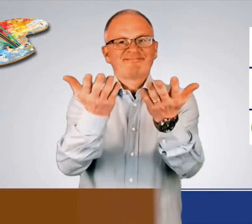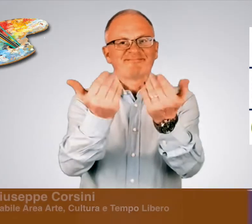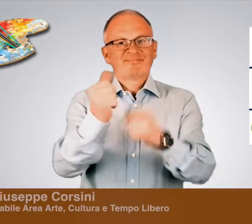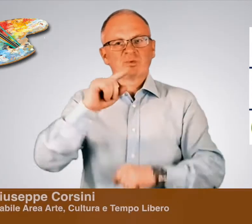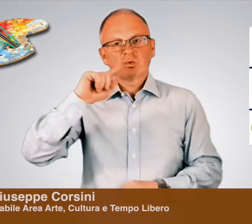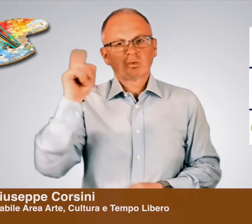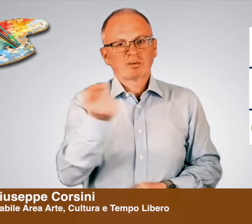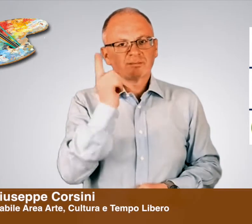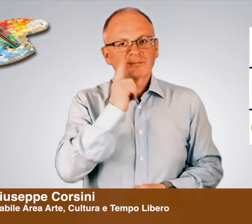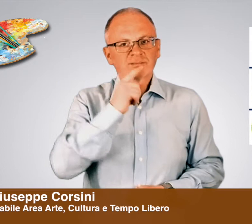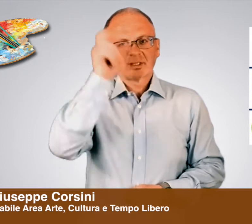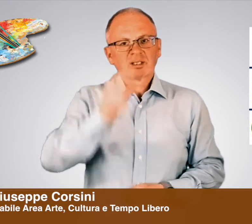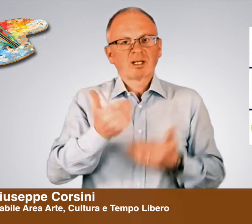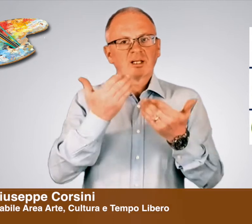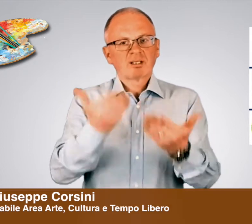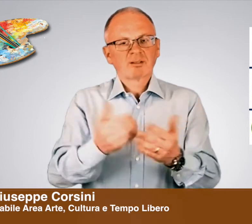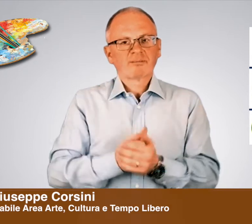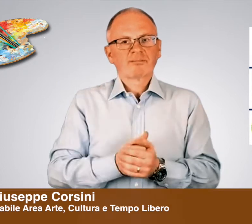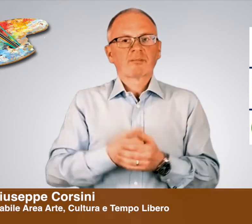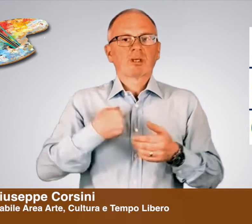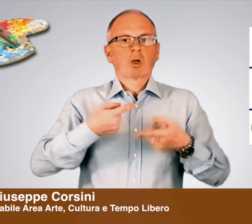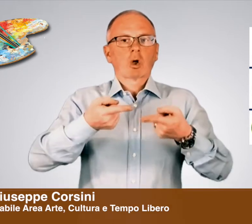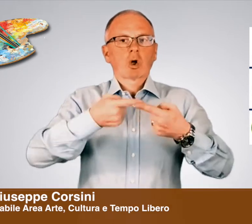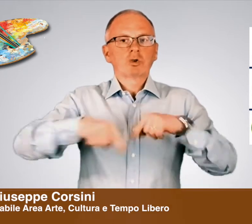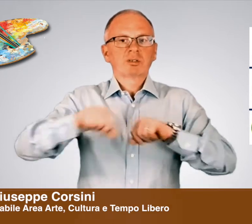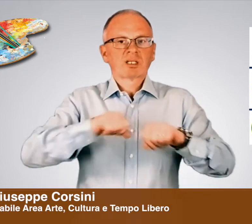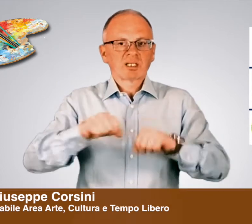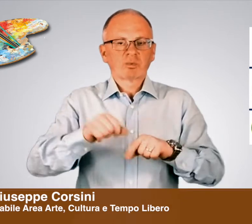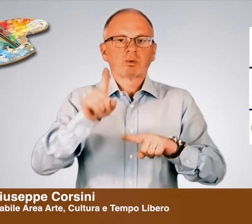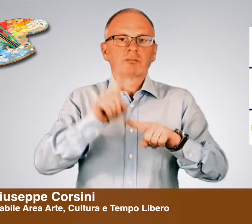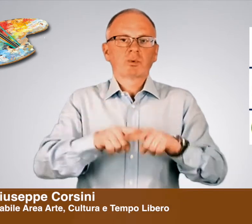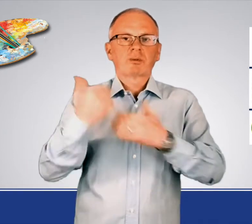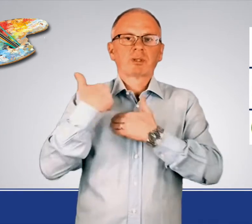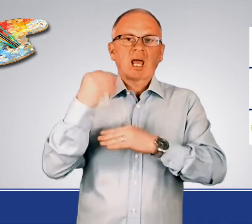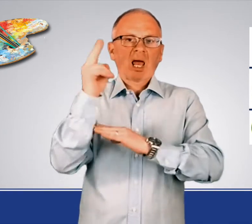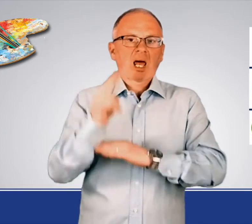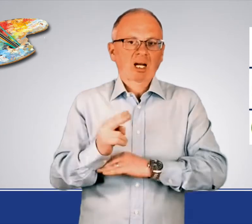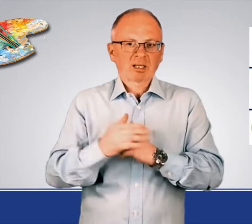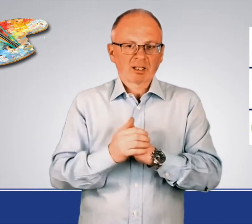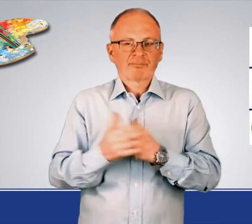Ciao a tutti i sordi italiani! Sono il Consigliere Direttivo ENS e Responsabile Arte